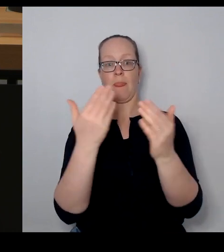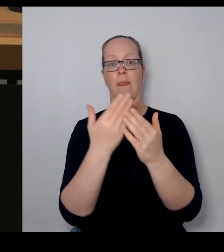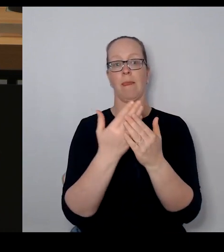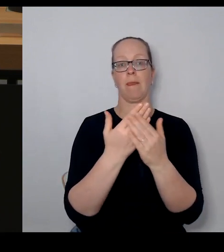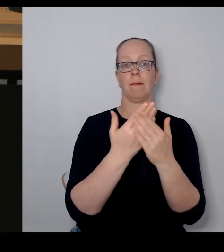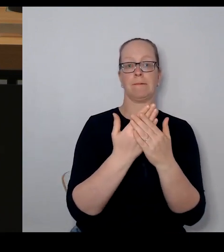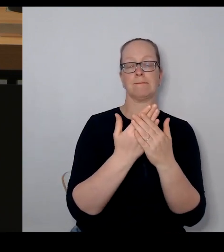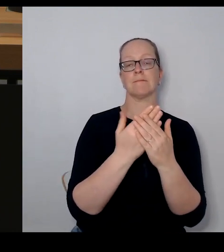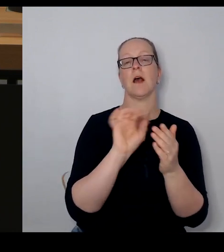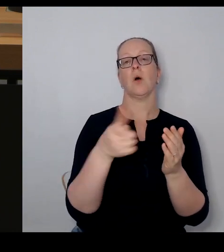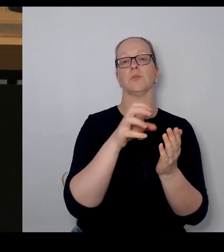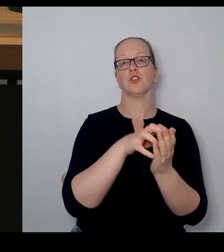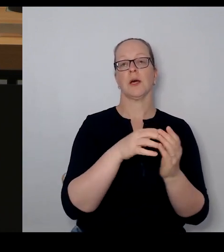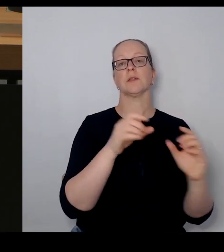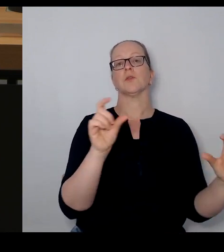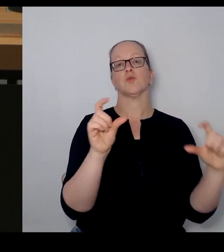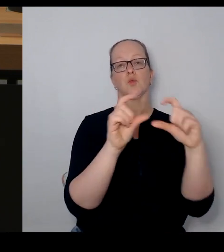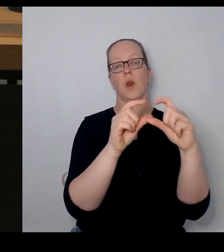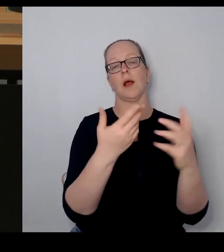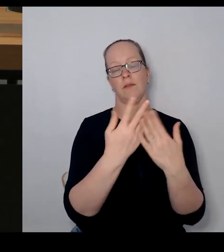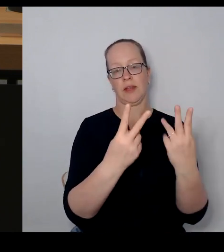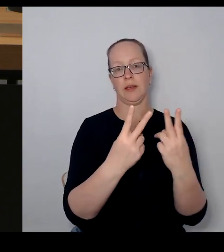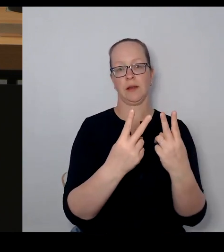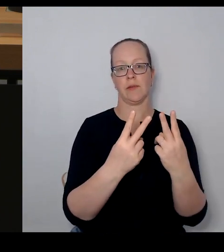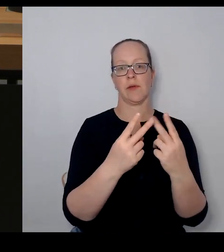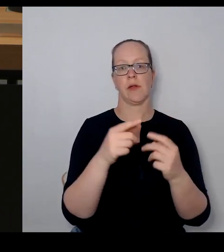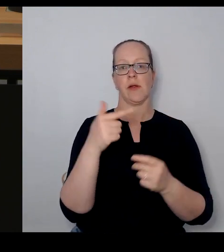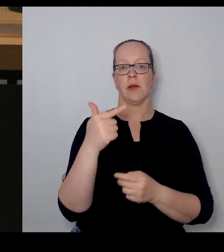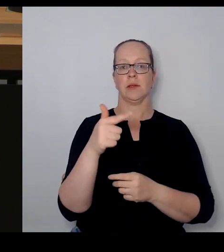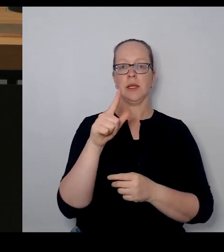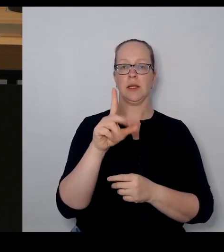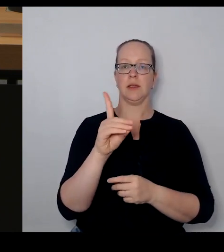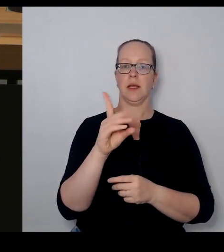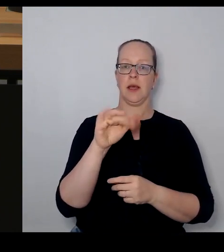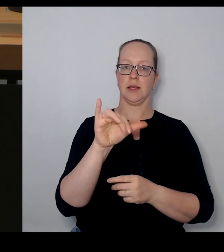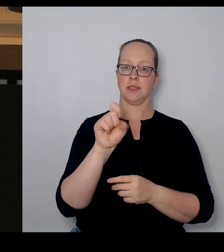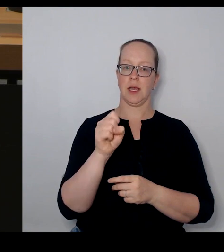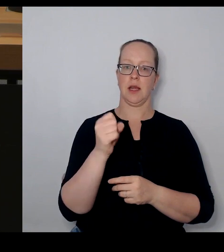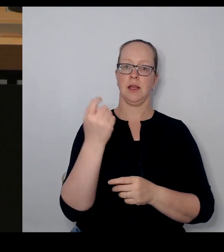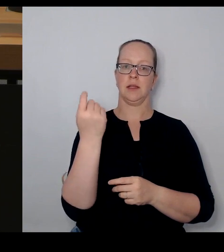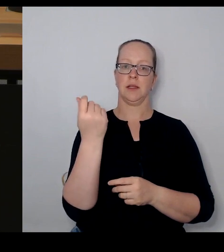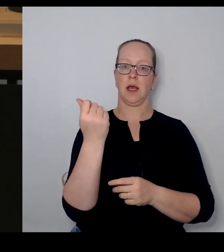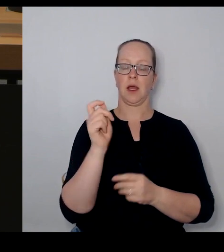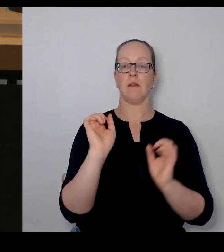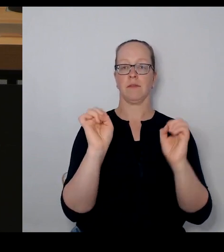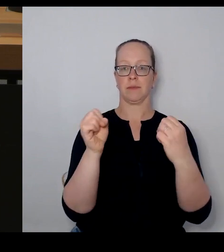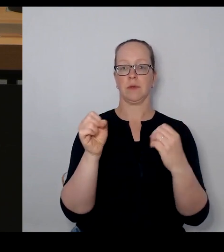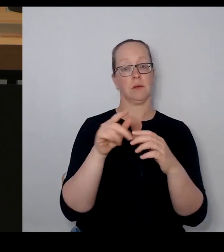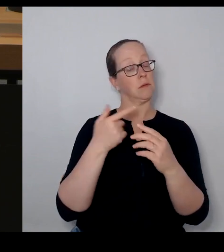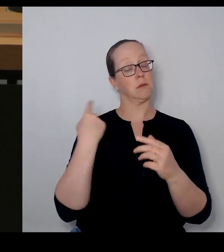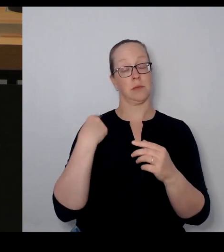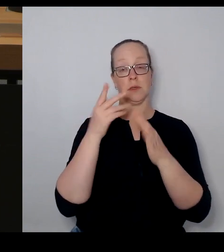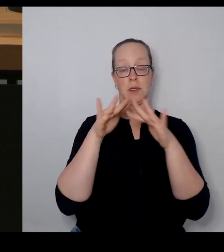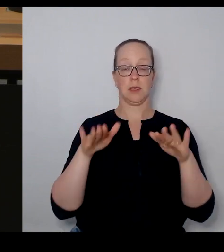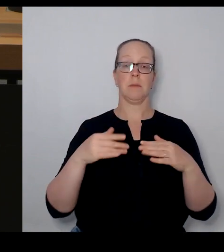Neben den Steigerungen der Entgelte wurde vereinbart, die Hauptstadtzulage in den Tarif aufzunehmen. Damit ist auch die Mitgliedschaft des Landes Berlin in der Tarif